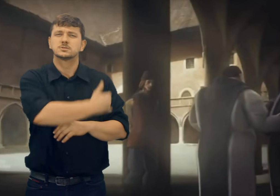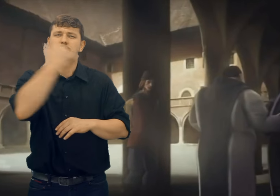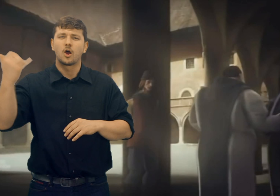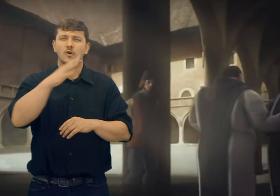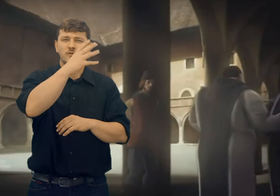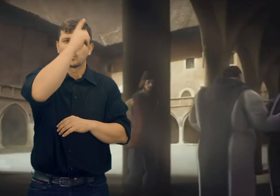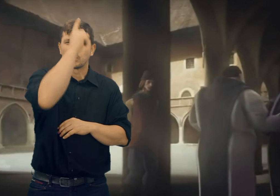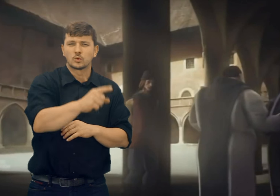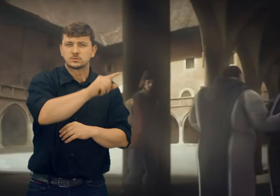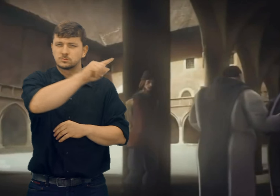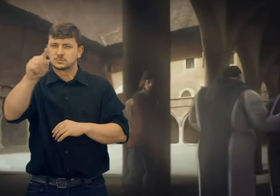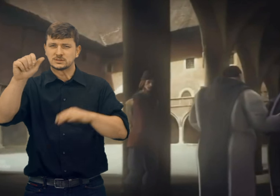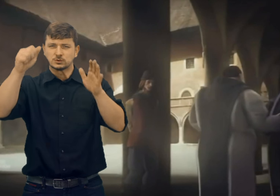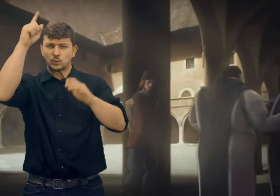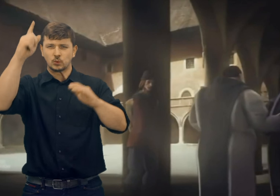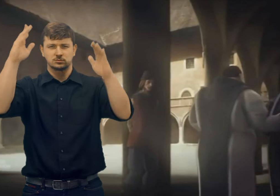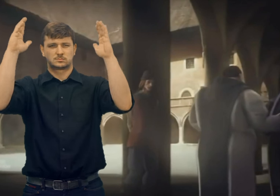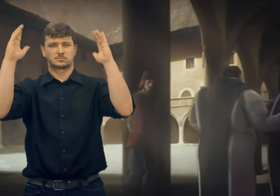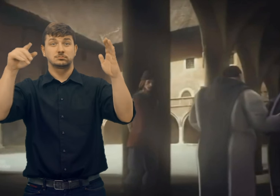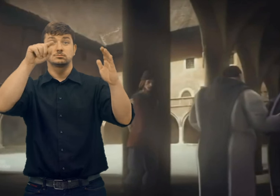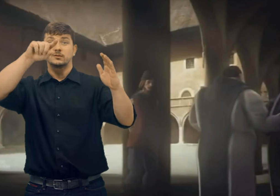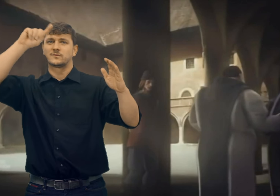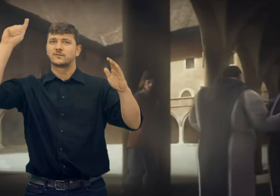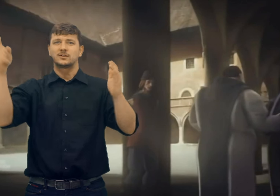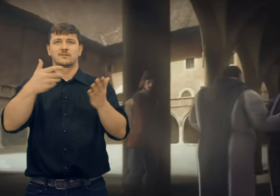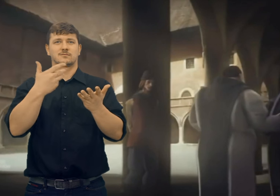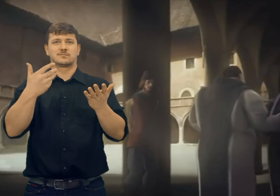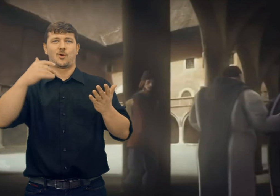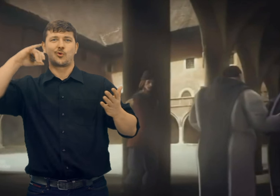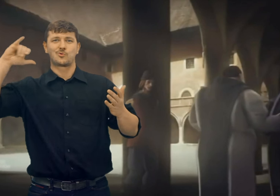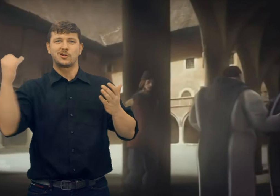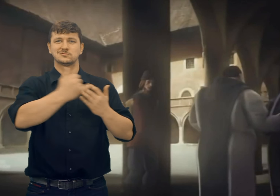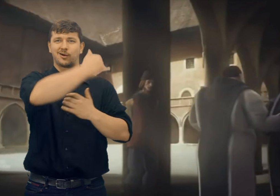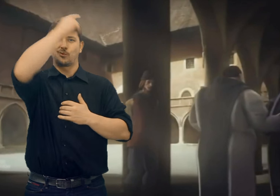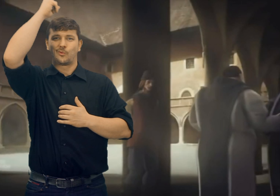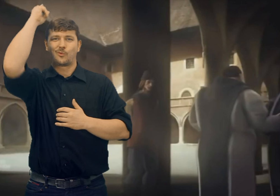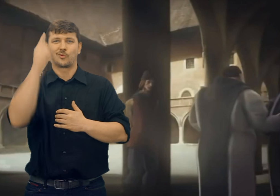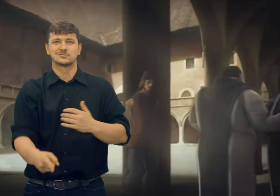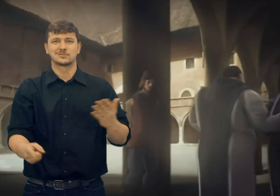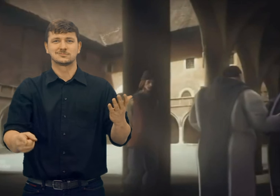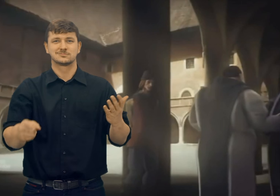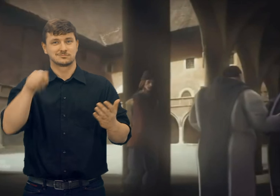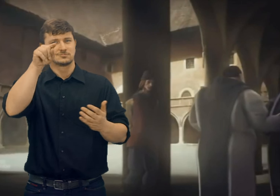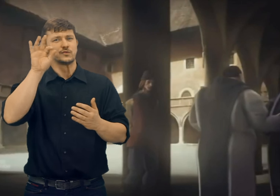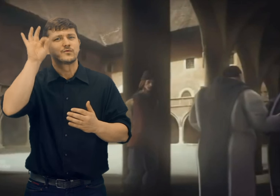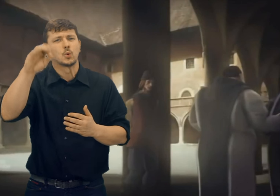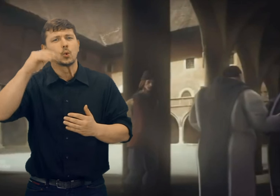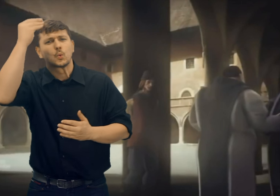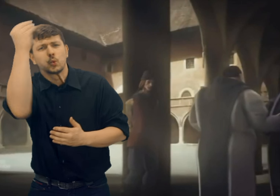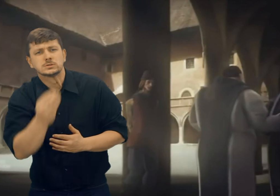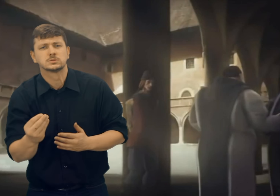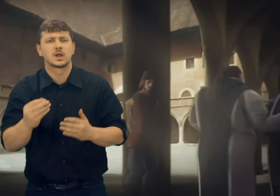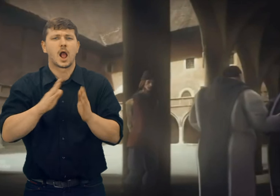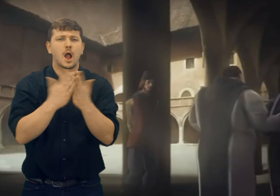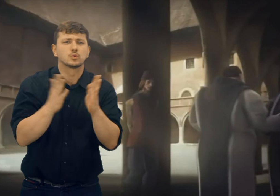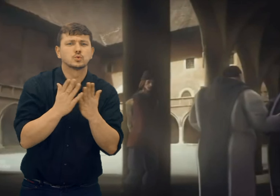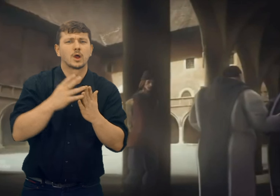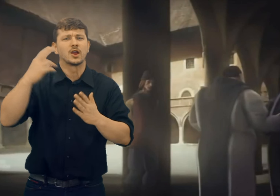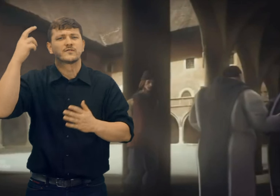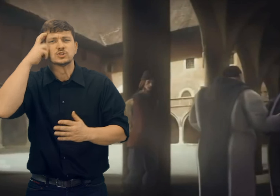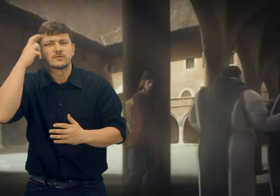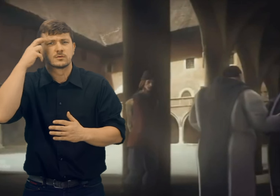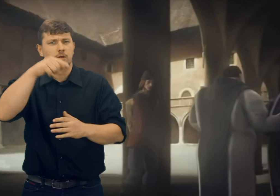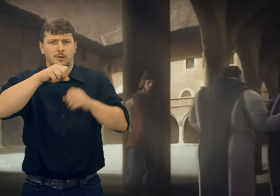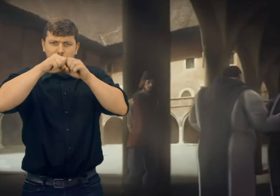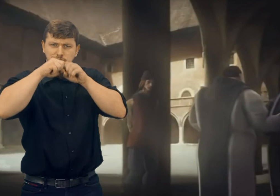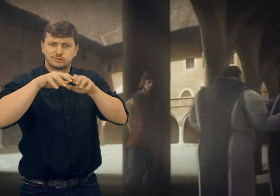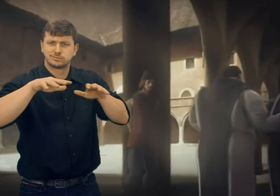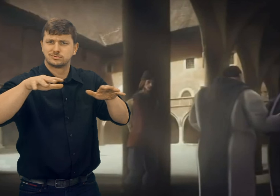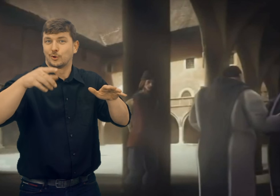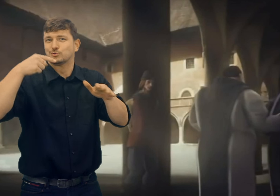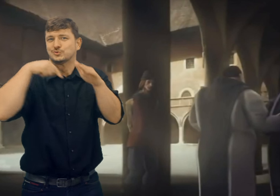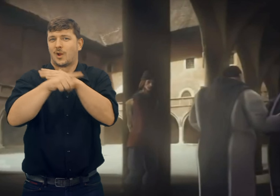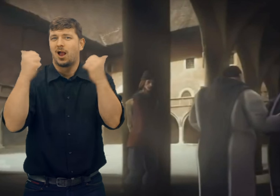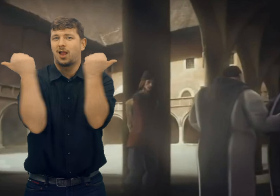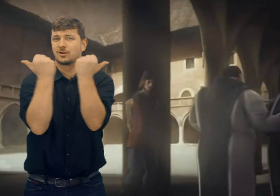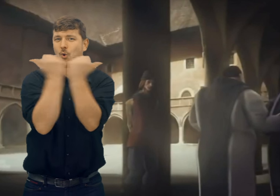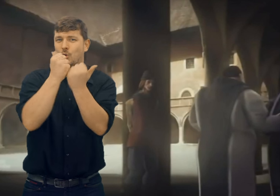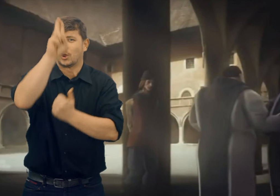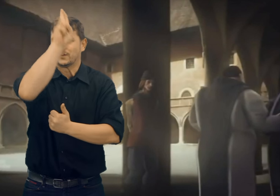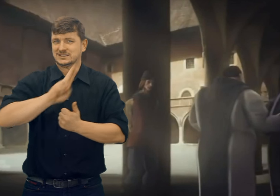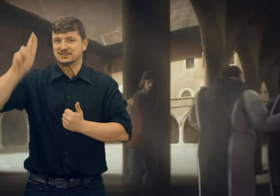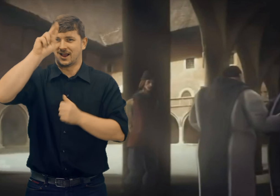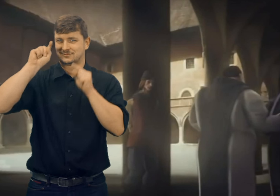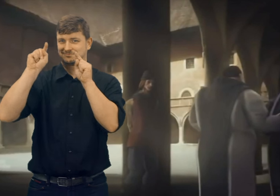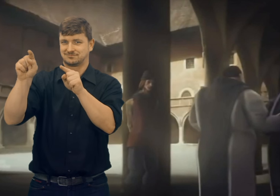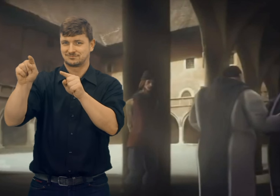Es folgte (1500-1600) ein weiteres goldenes Jahrhundert der Kunst, Literatur und Wissenschaft - verbreitet durch die Krakauer Universität.